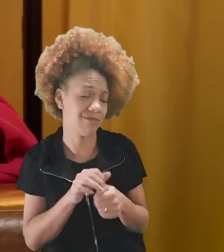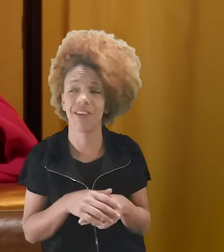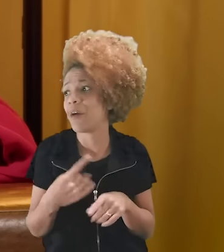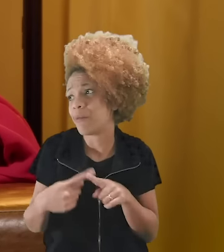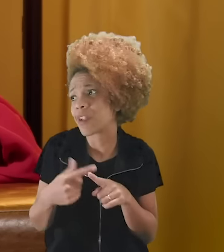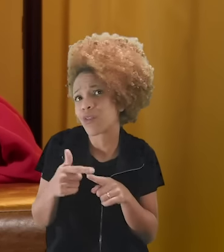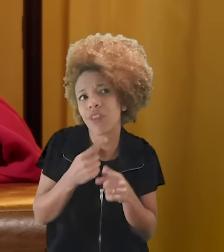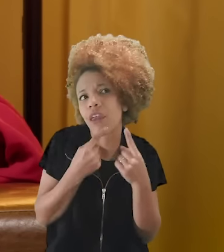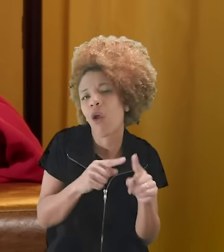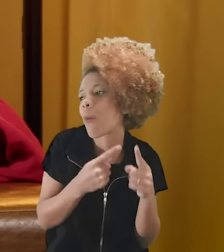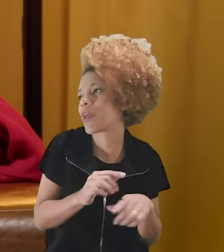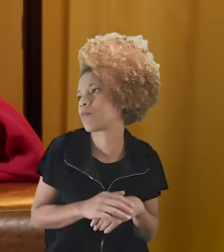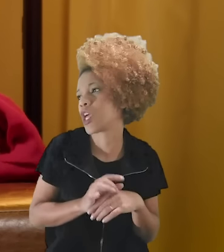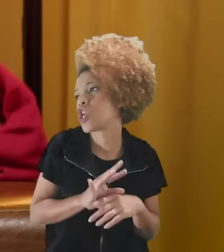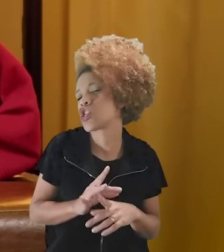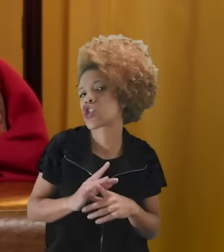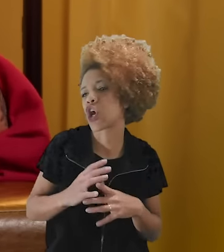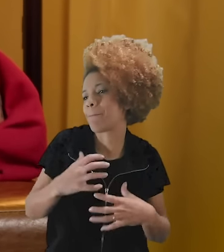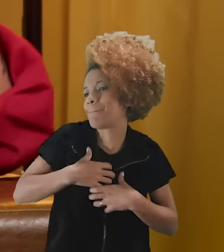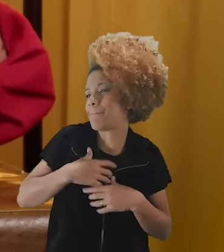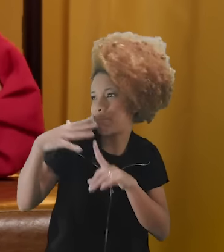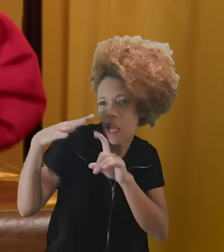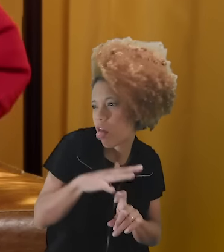não t argumento eles só querem fazer uma só querem te ferir para você pensar que aquele ambiente não